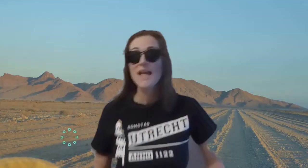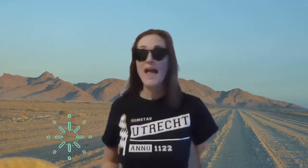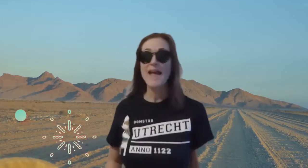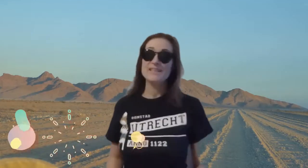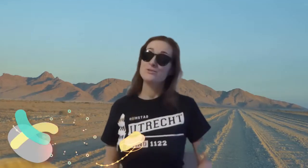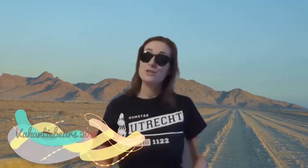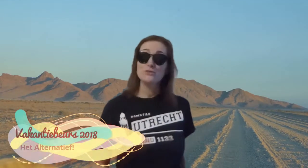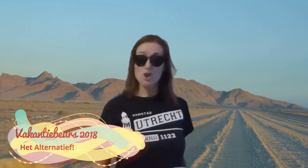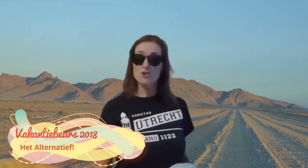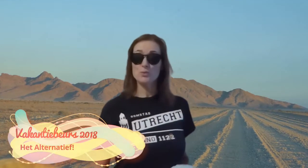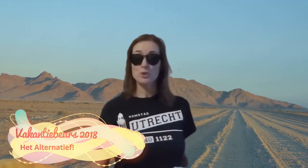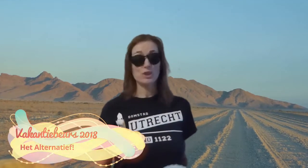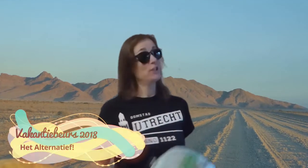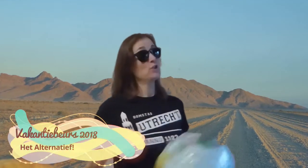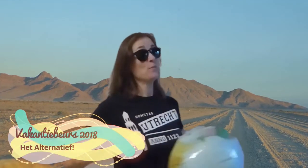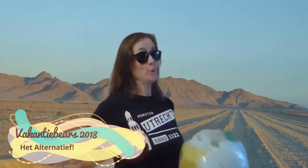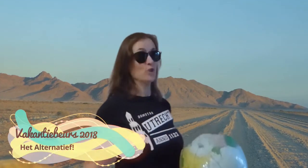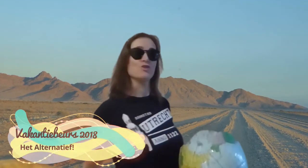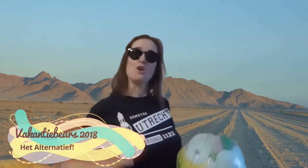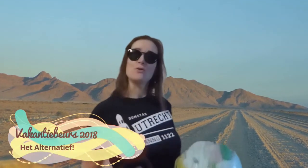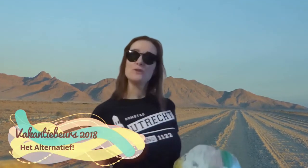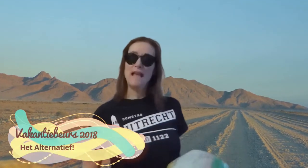Er is weer vakantiebeurs in de mooiste stad van nederland